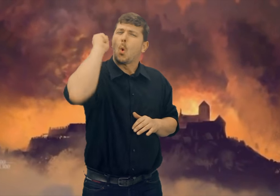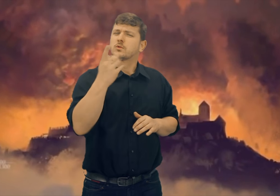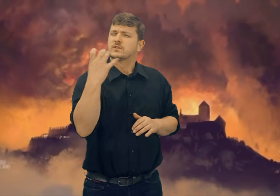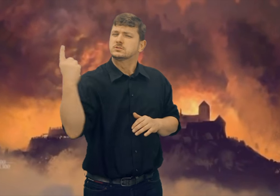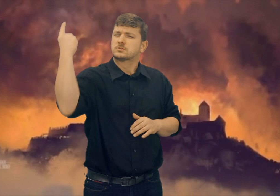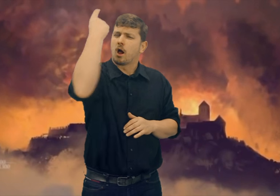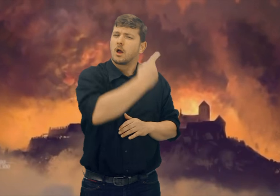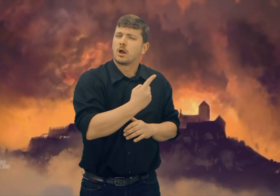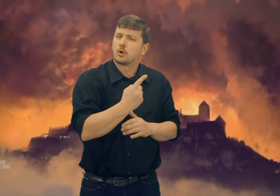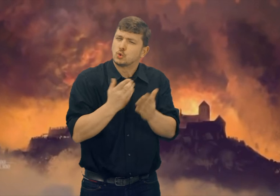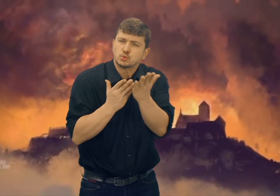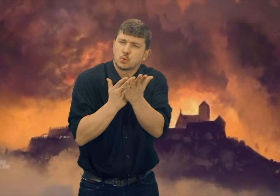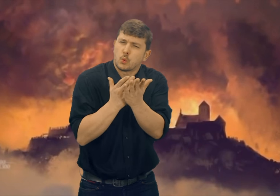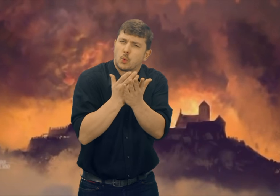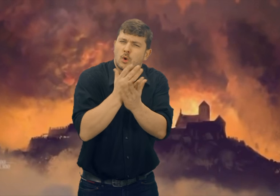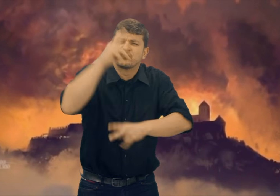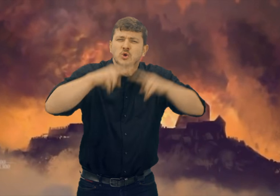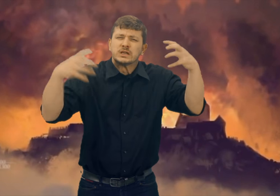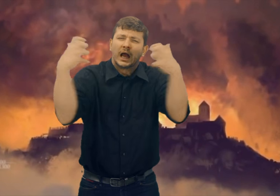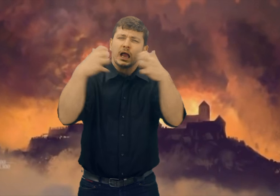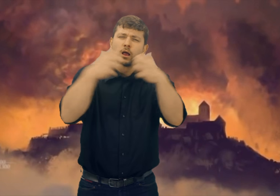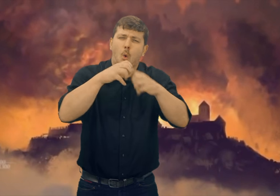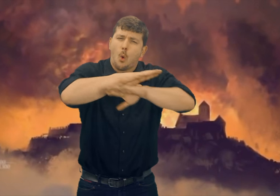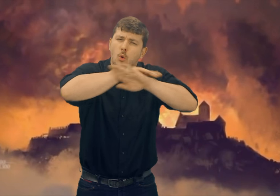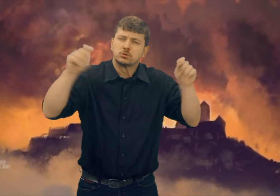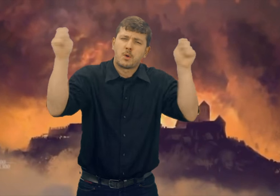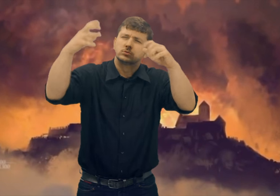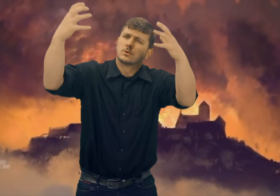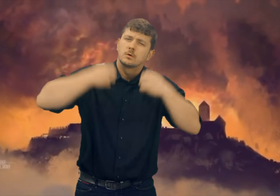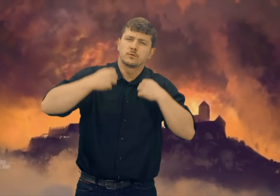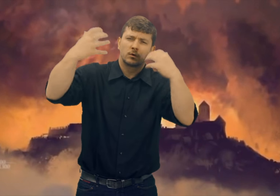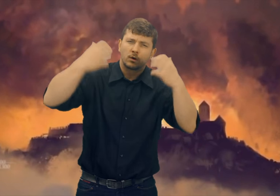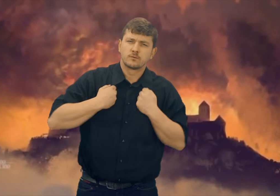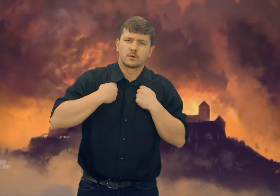Es folgten 150 Jahre Kriege. Polen wurde ununterbrochen angegriffen.